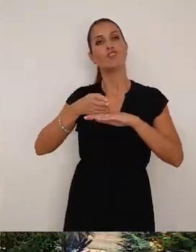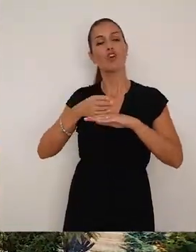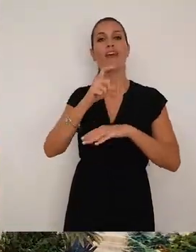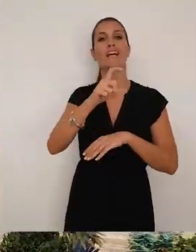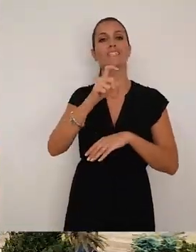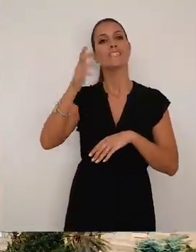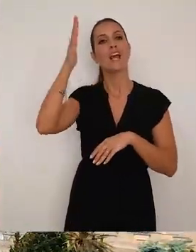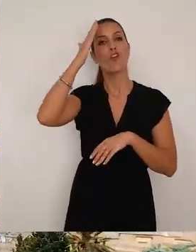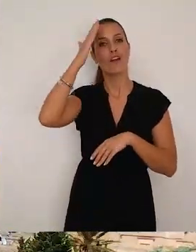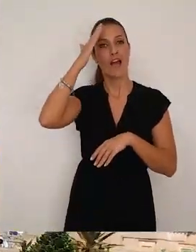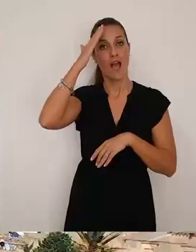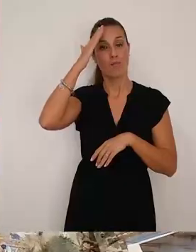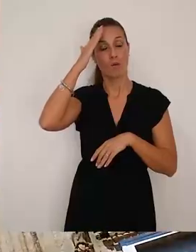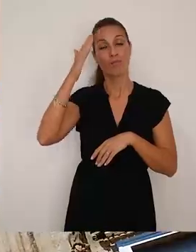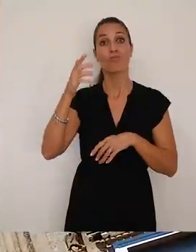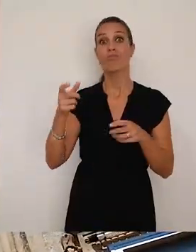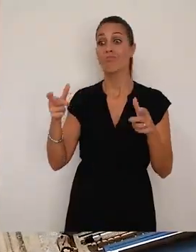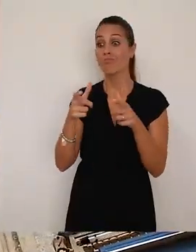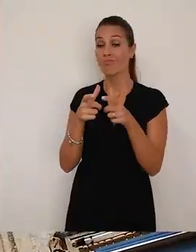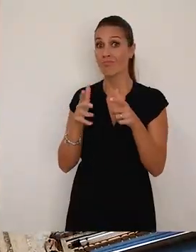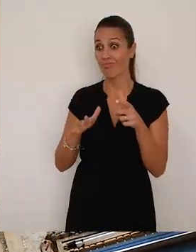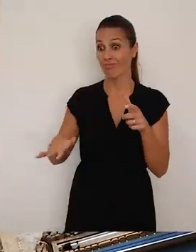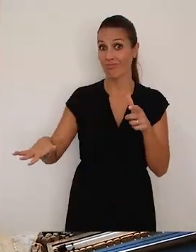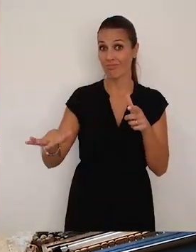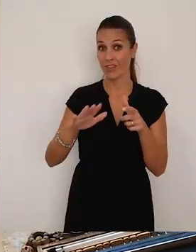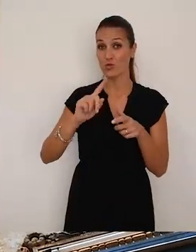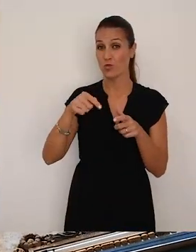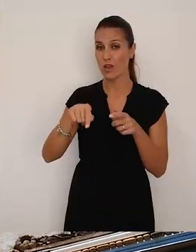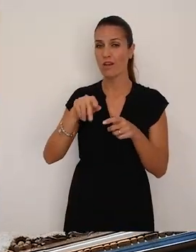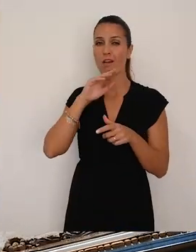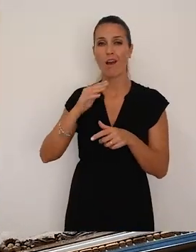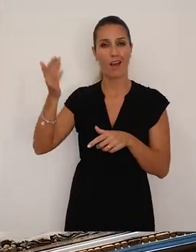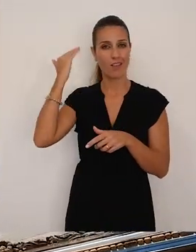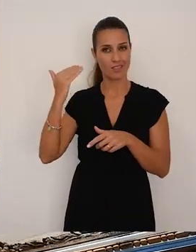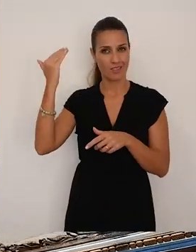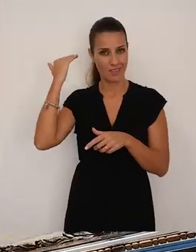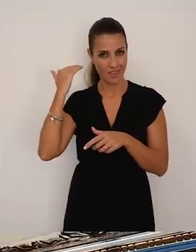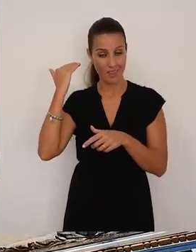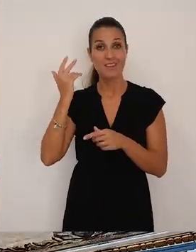Castrignano del Capo. La comunità giulianese vanta origini antiche,